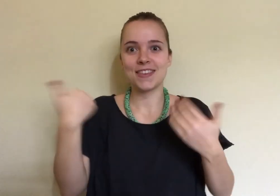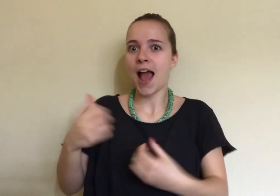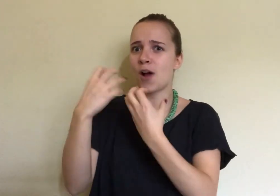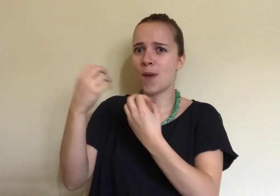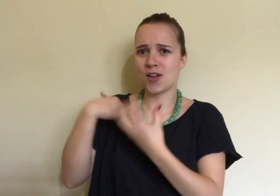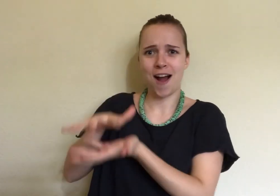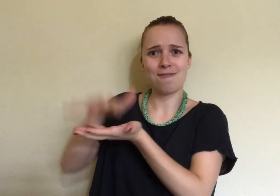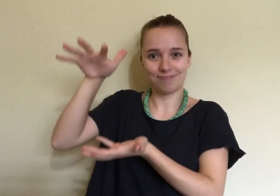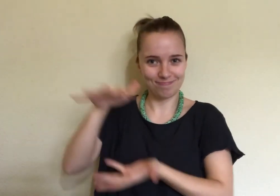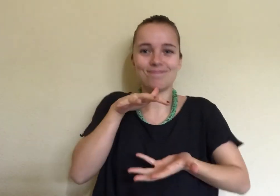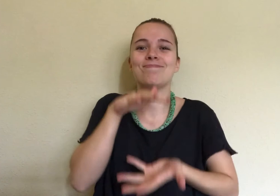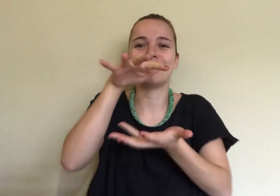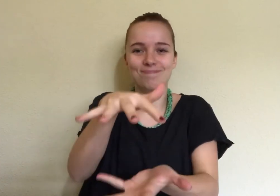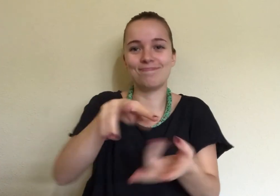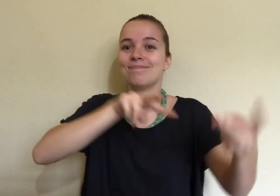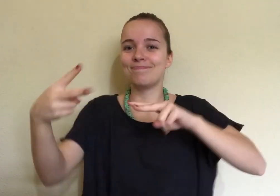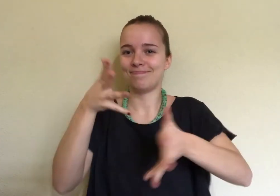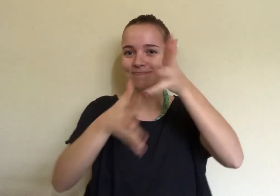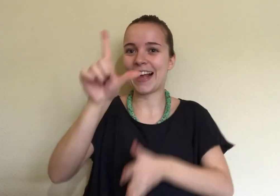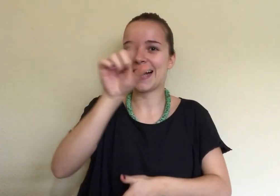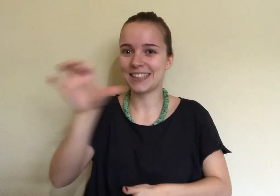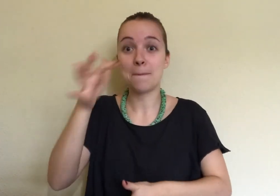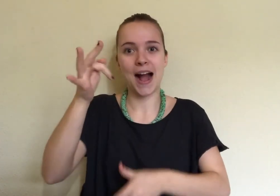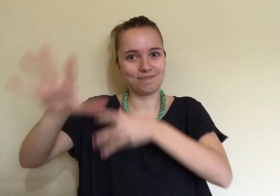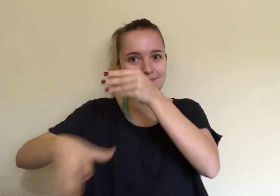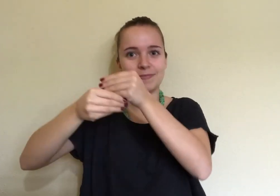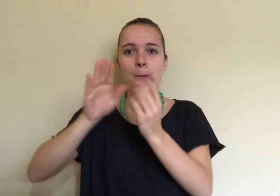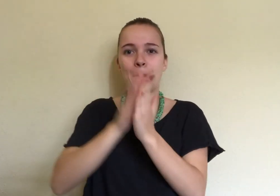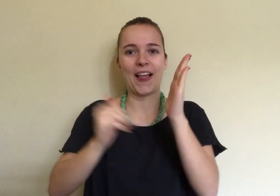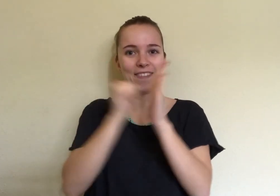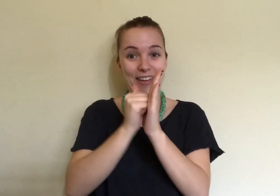Hemos traducido la información recibida a LSE, además de facilitar un PDF en castellano.